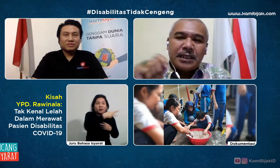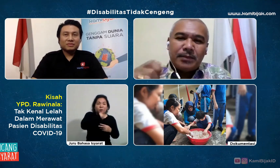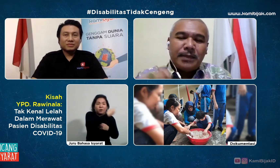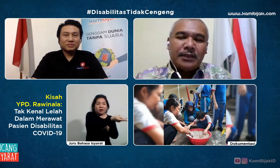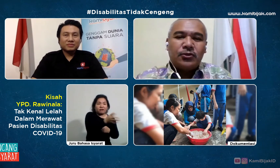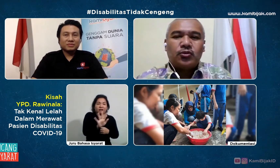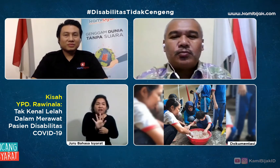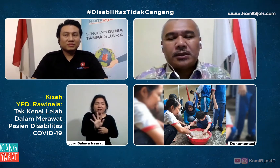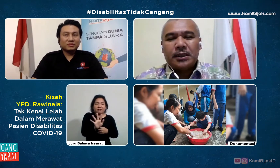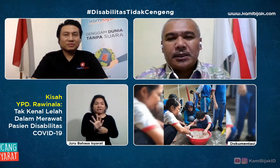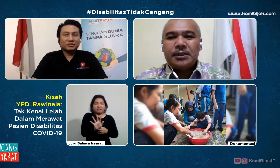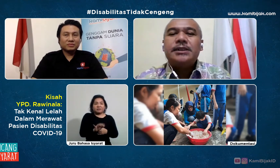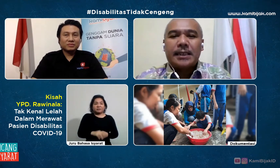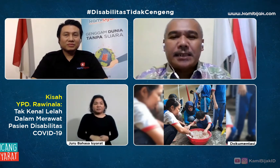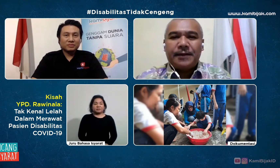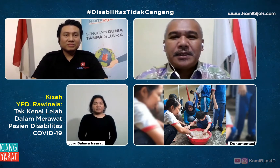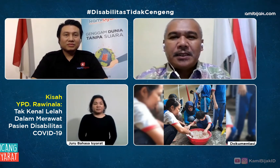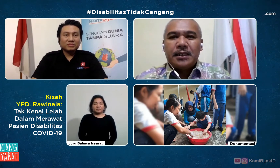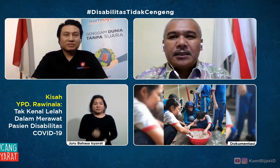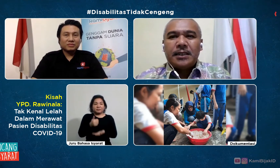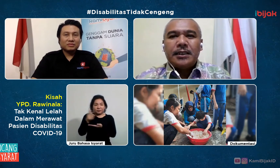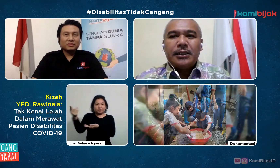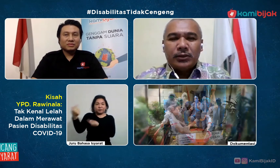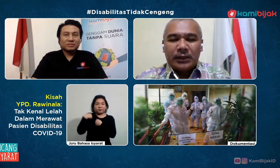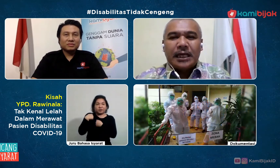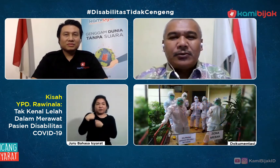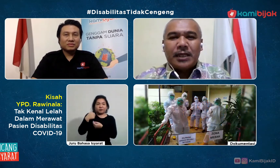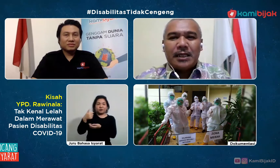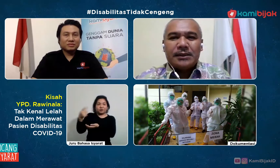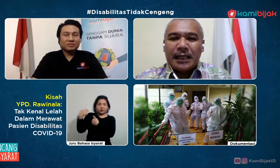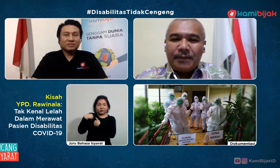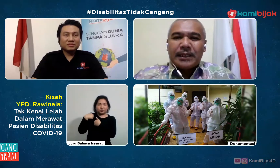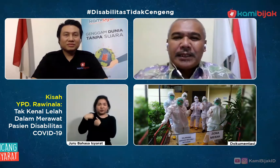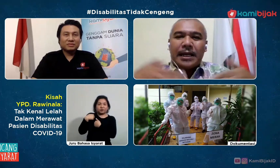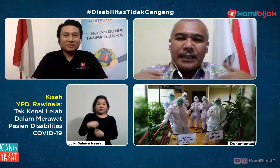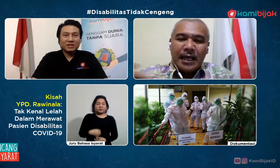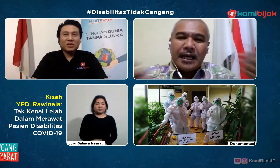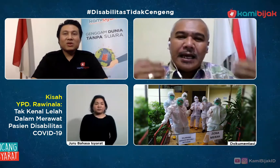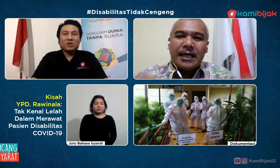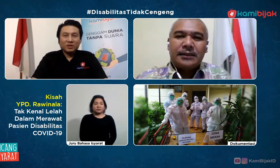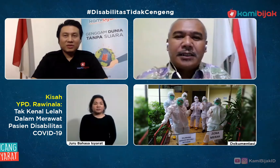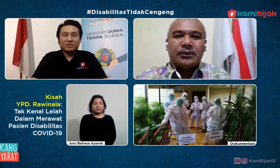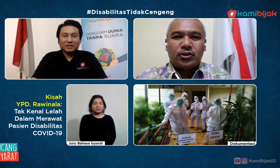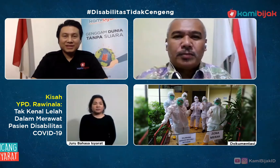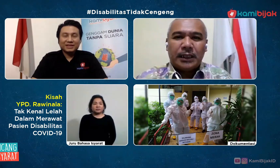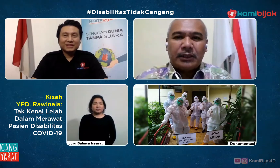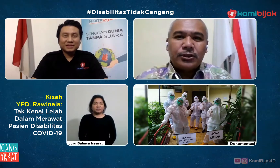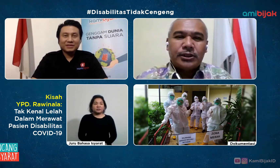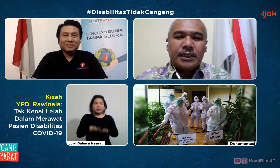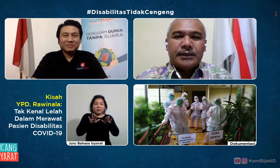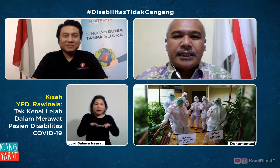tapi kita bisa membantu support di sana dan itu kita lakukan secara perlahan-lahan terus menerus.